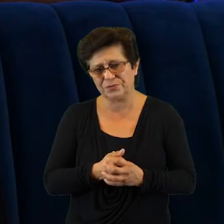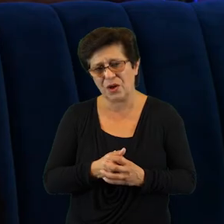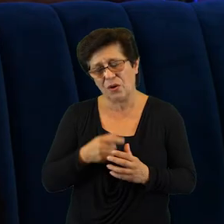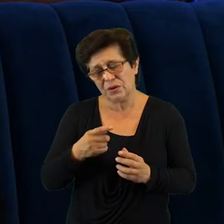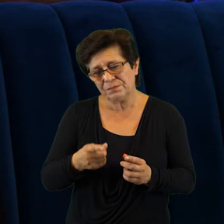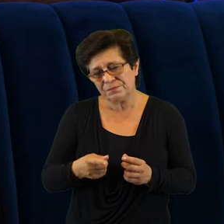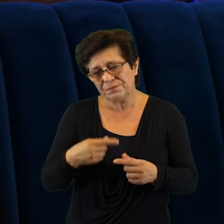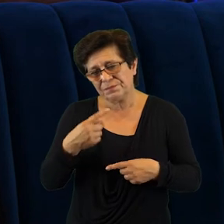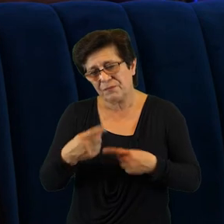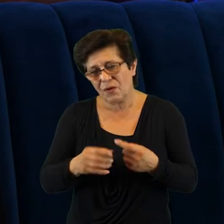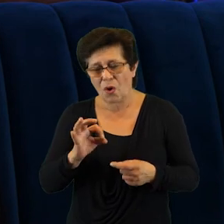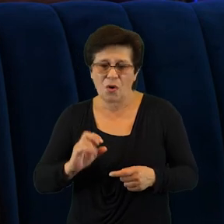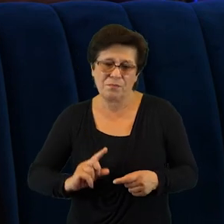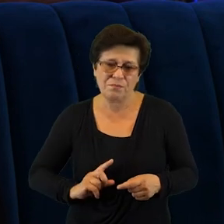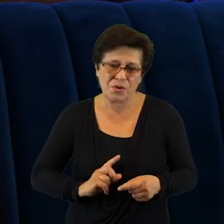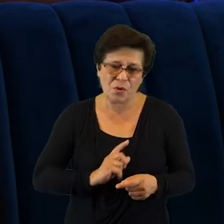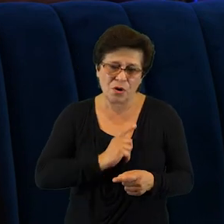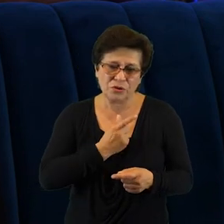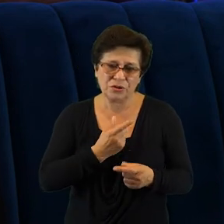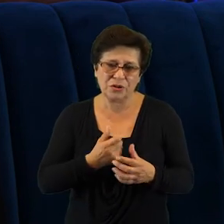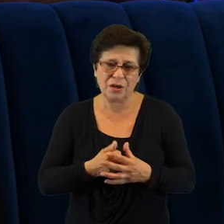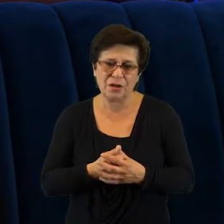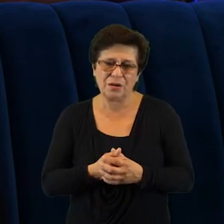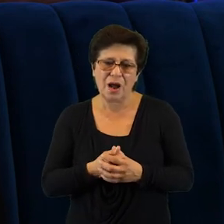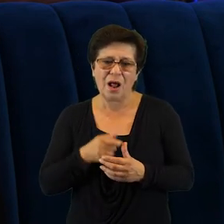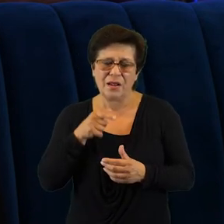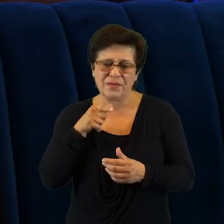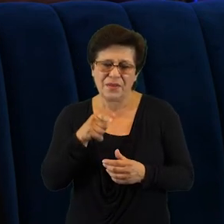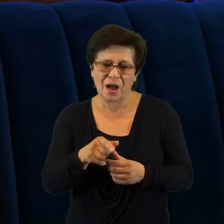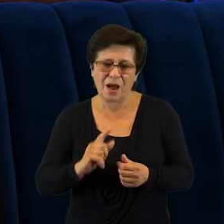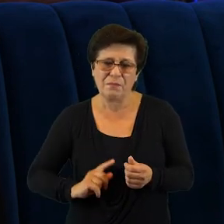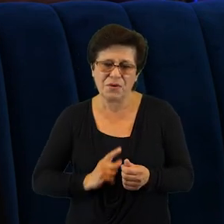Oczywiście ona wygasa powoli w Słonimskim